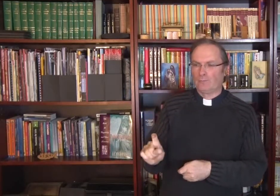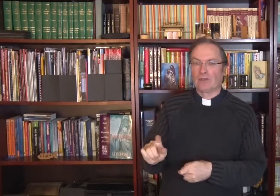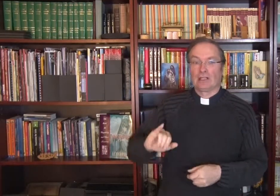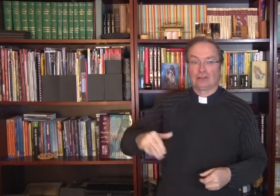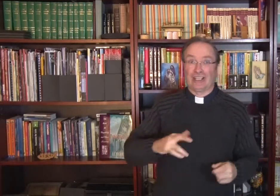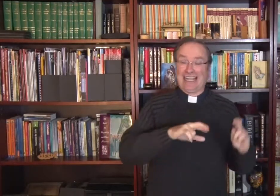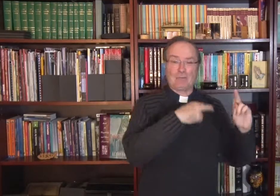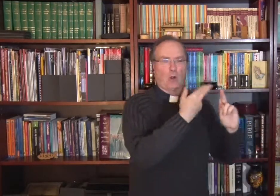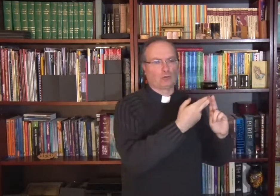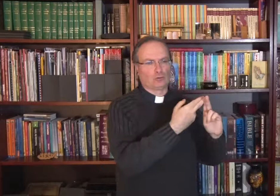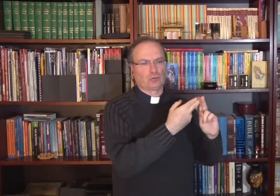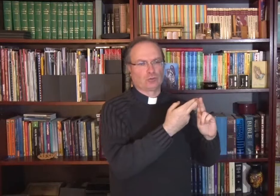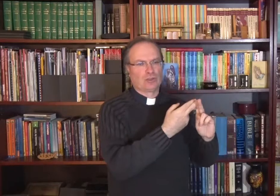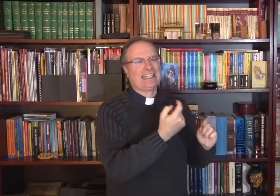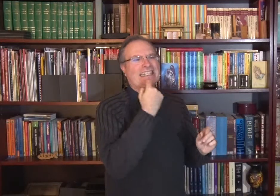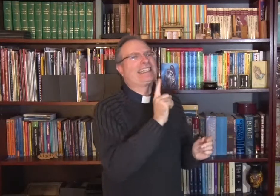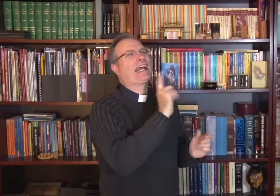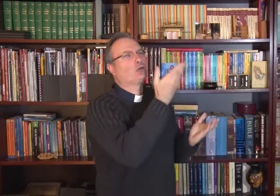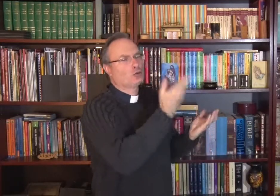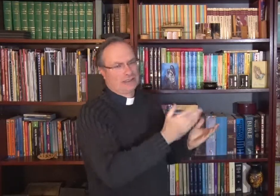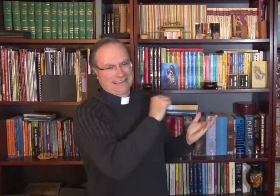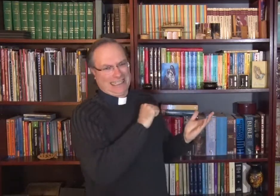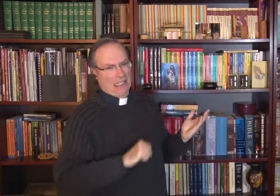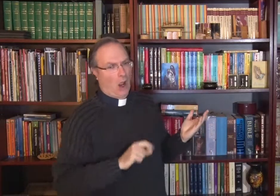J’ai répondu: ‘Qui es-tu, Seigneur?’